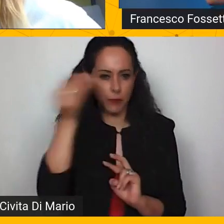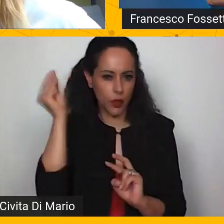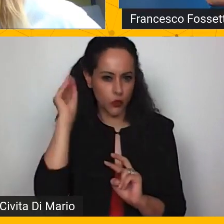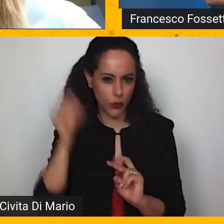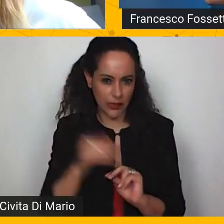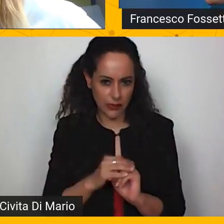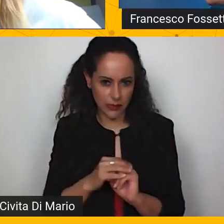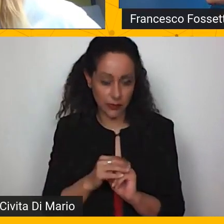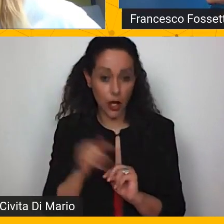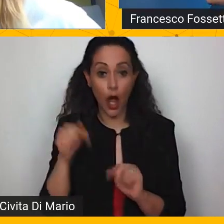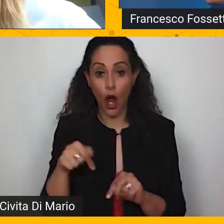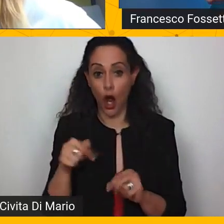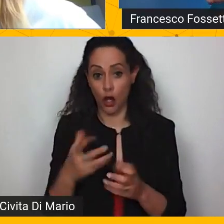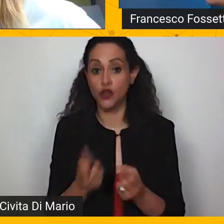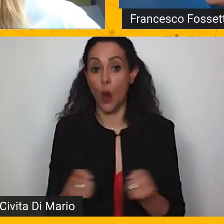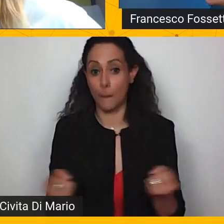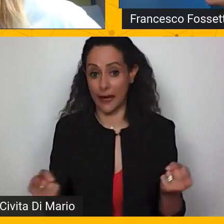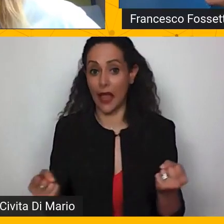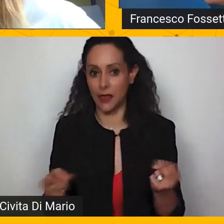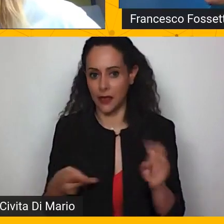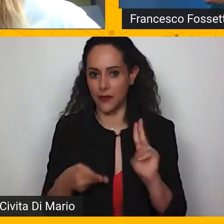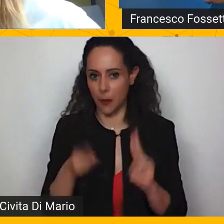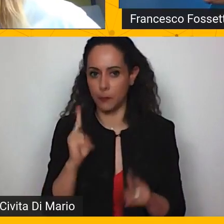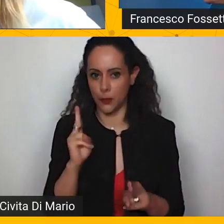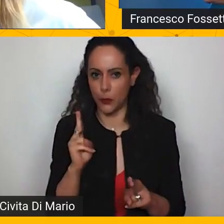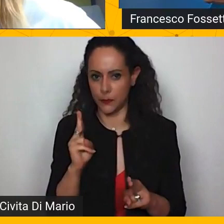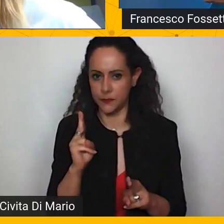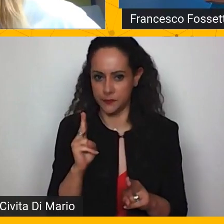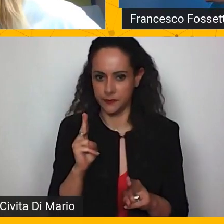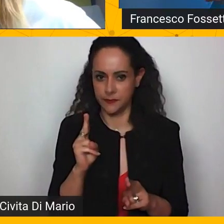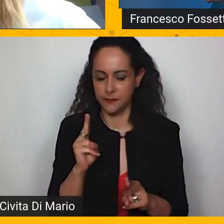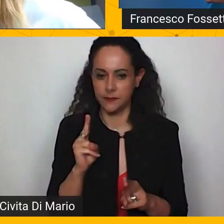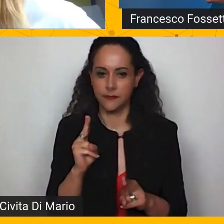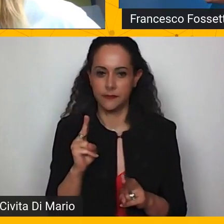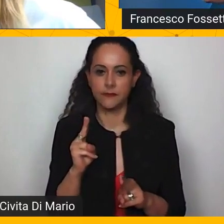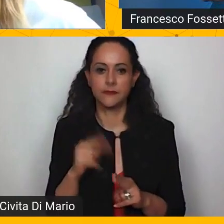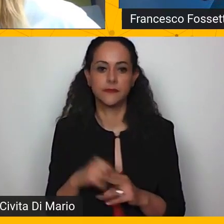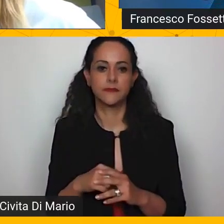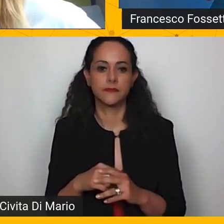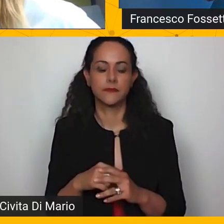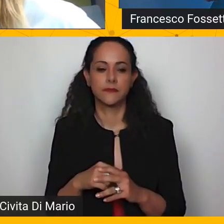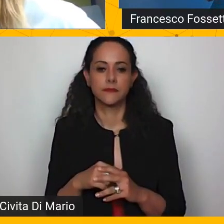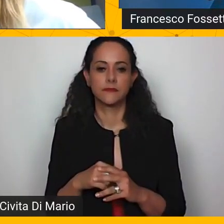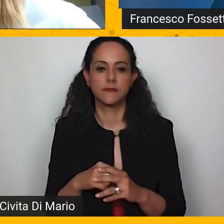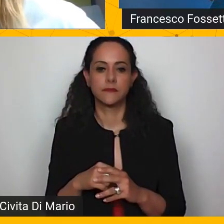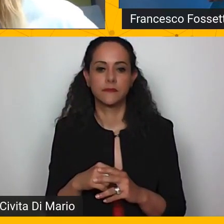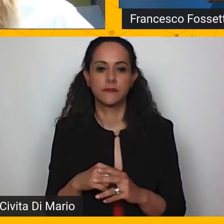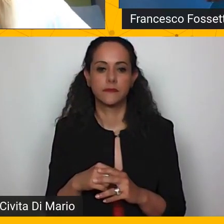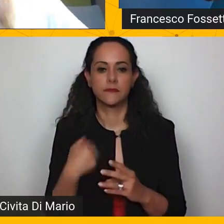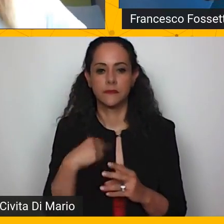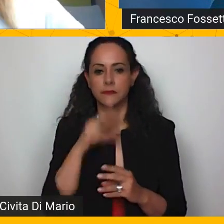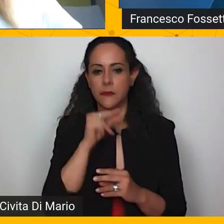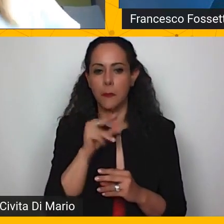puntata di oggi sarà un po' più operativa, nel senso che con